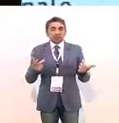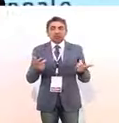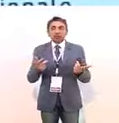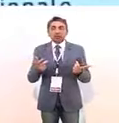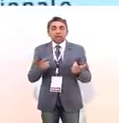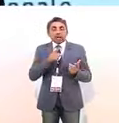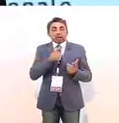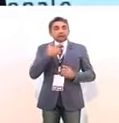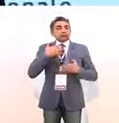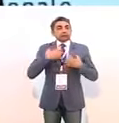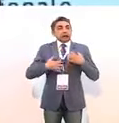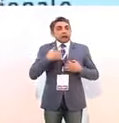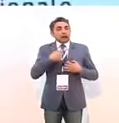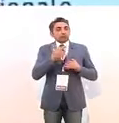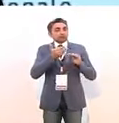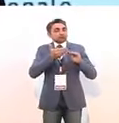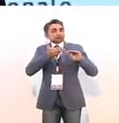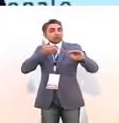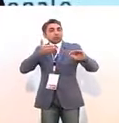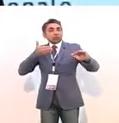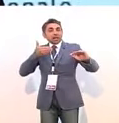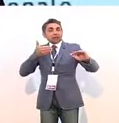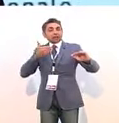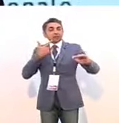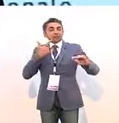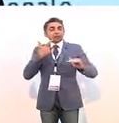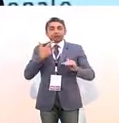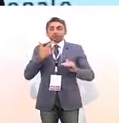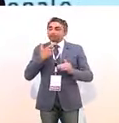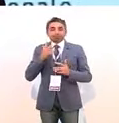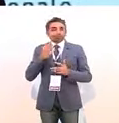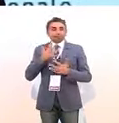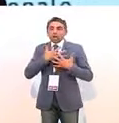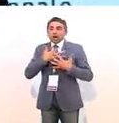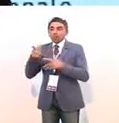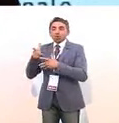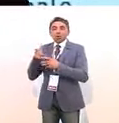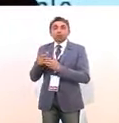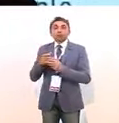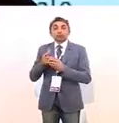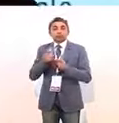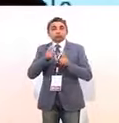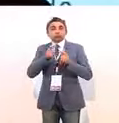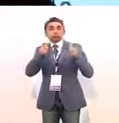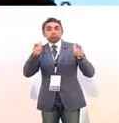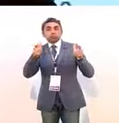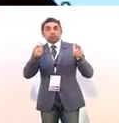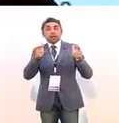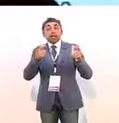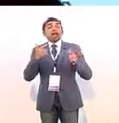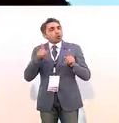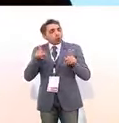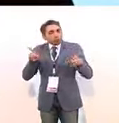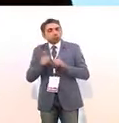la sua rabbia, la sua lontananza, il suo disamore, crescono. E tuttavia ci siamo andati perché